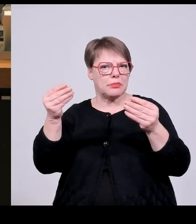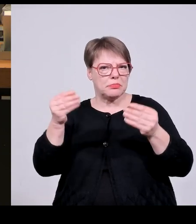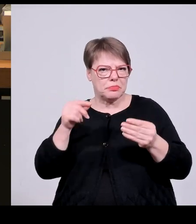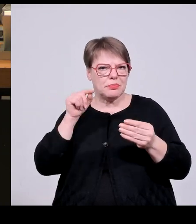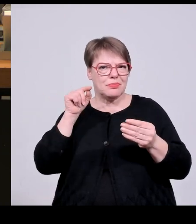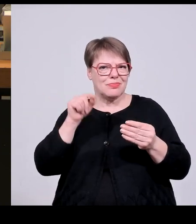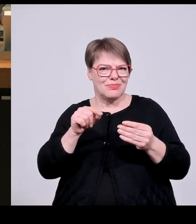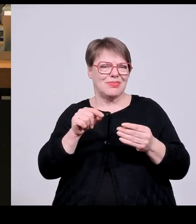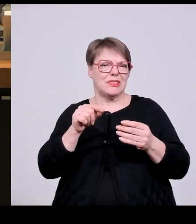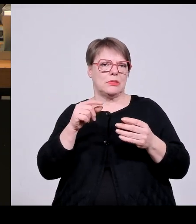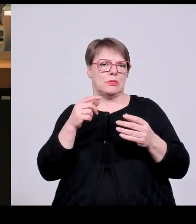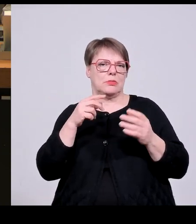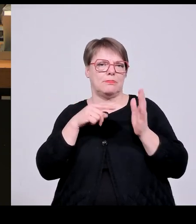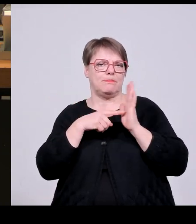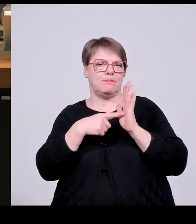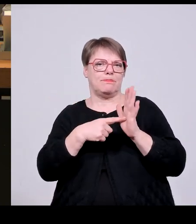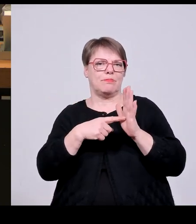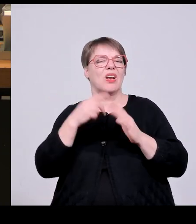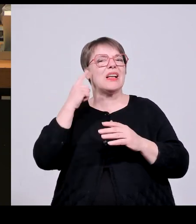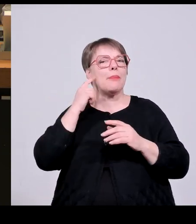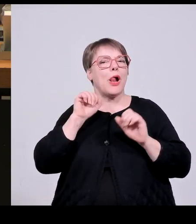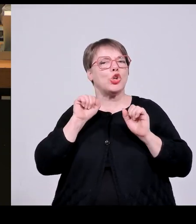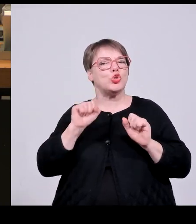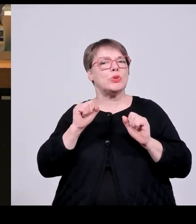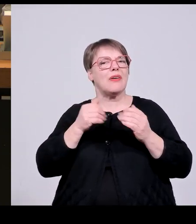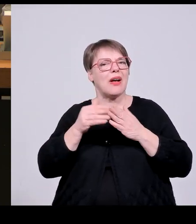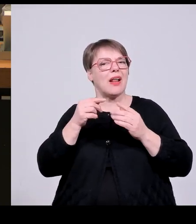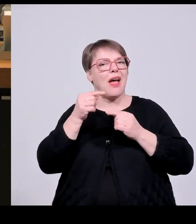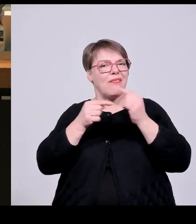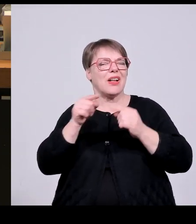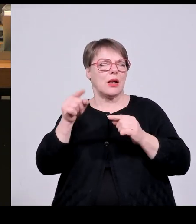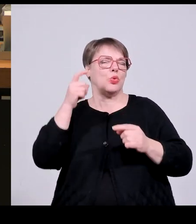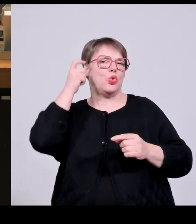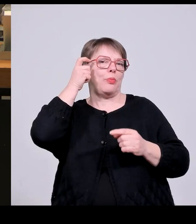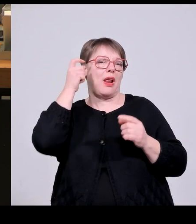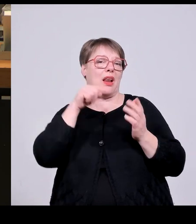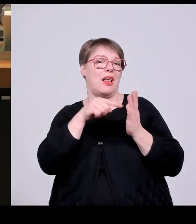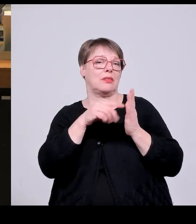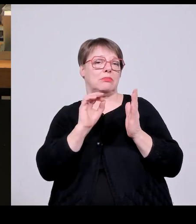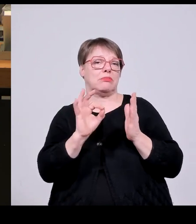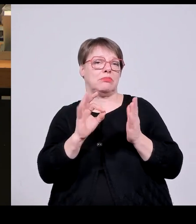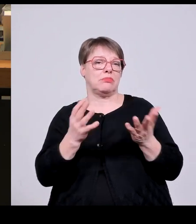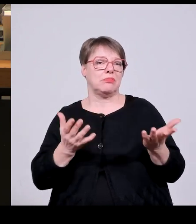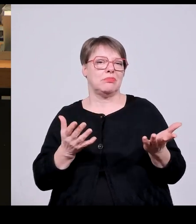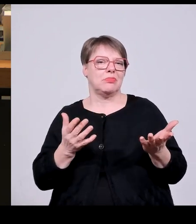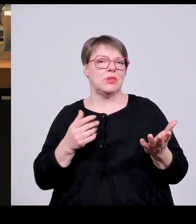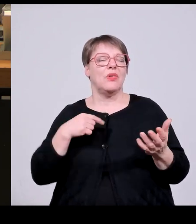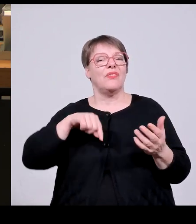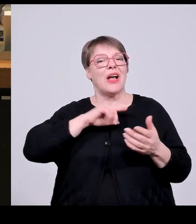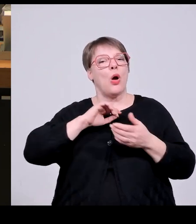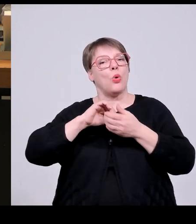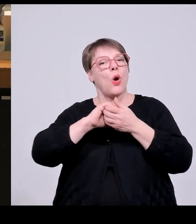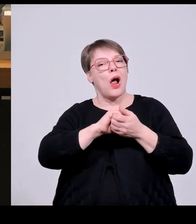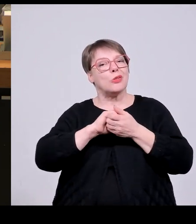Änderung nicht aus, wie zum Beispiel in Niedersachsen schon umgesetzt worden ist oder in Baden Württemberg geplant.